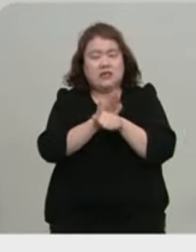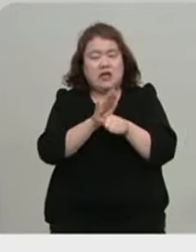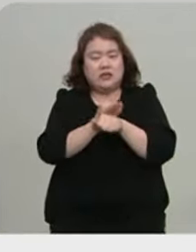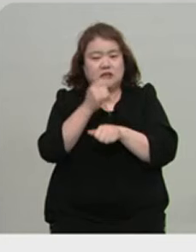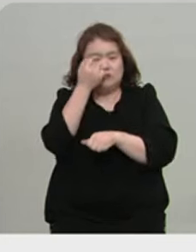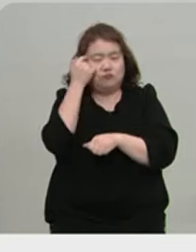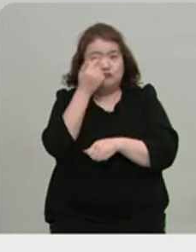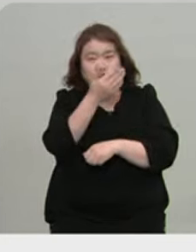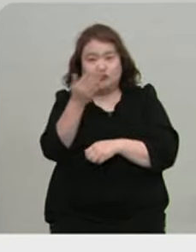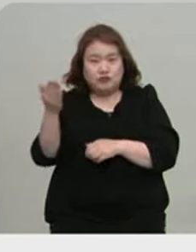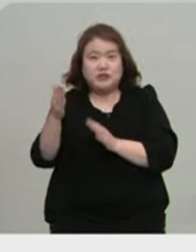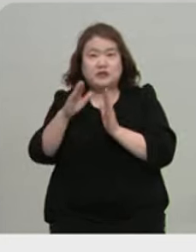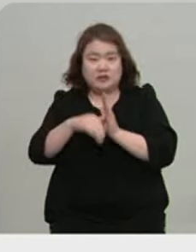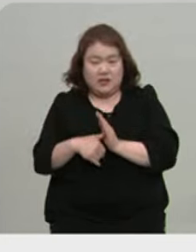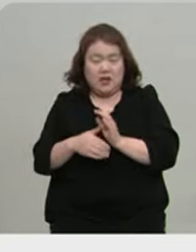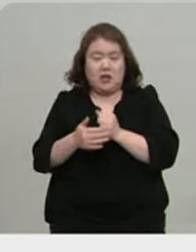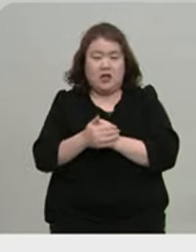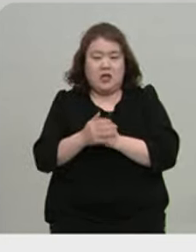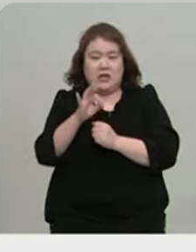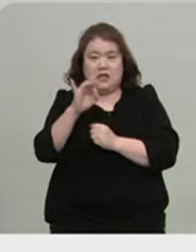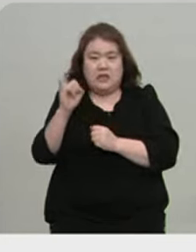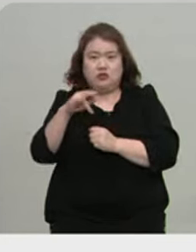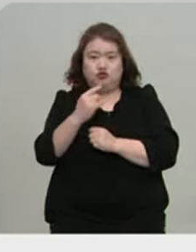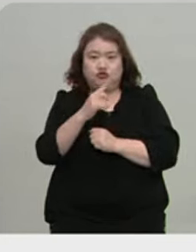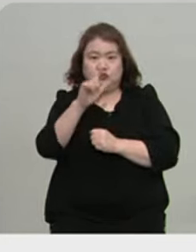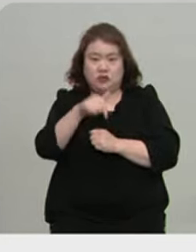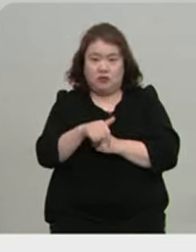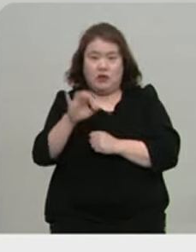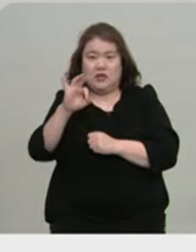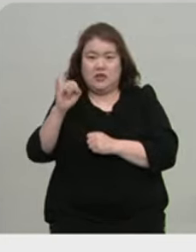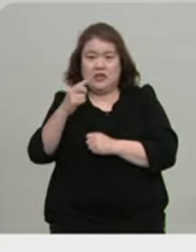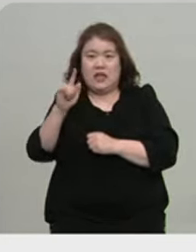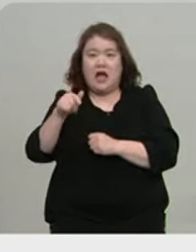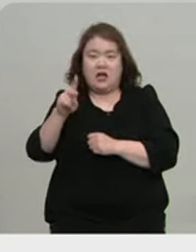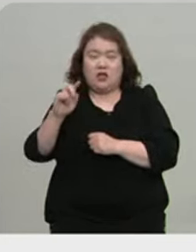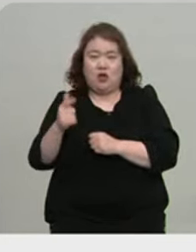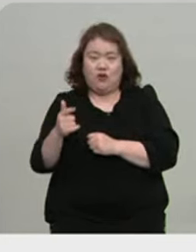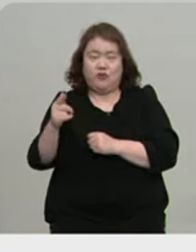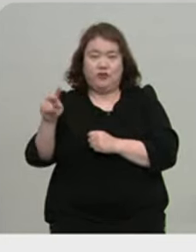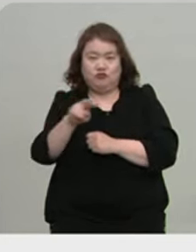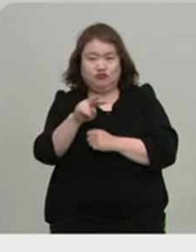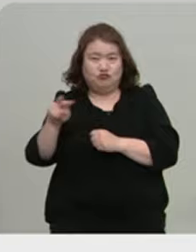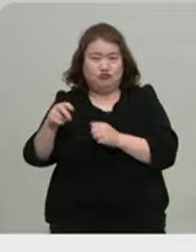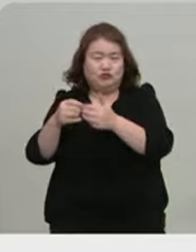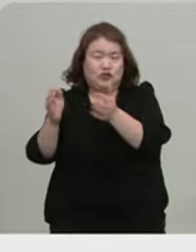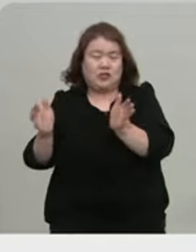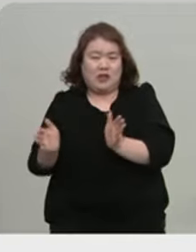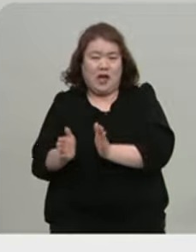물은 조사에서 이준석 참여 정당 과 탈당 의원 참여 정당은 각각